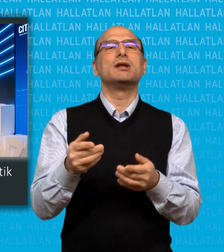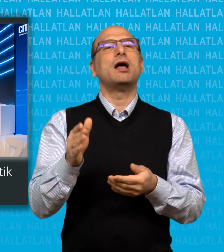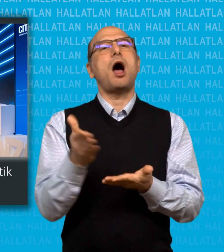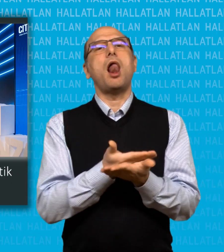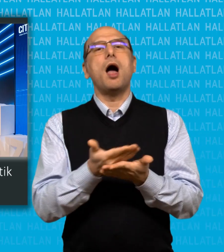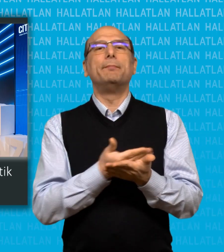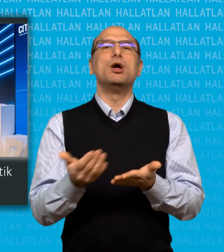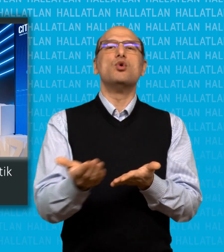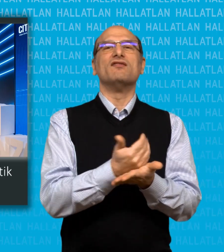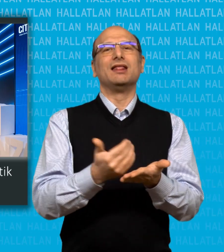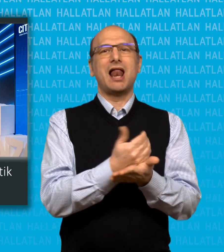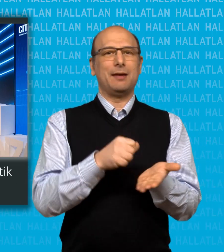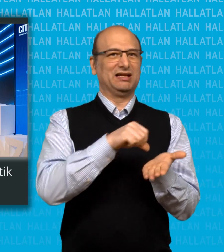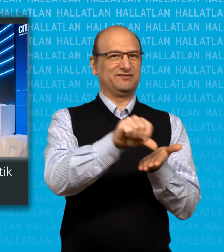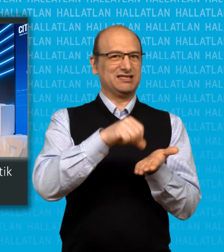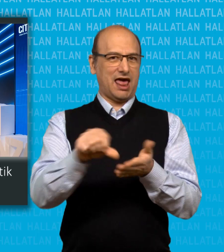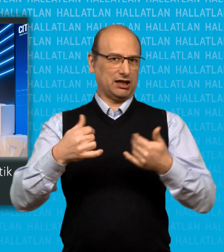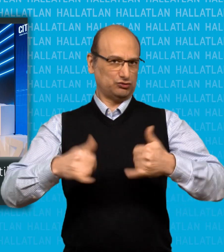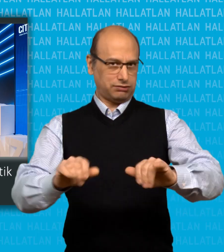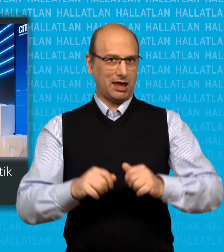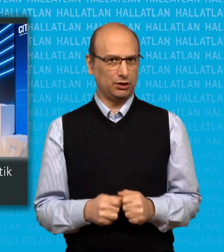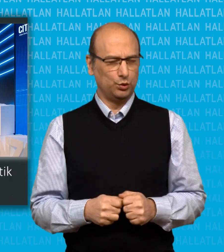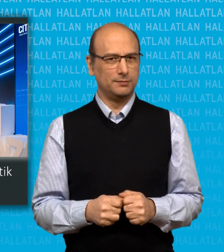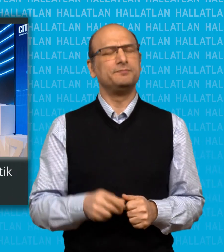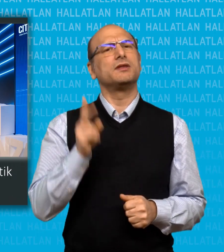választási ígéretének számító alapjövedelem kifizetése.